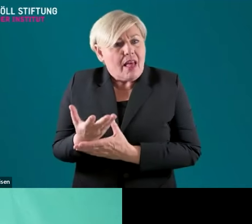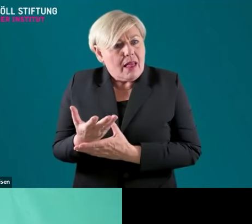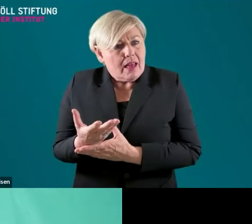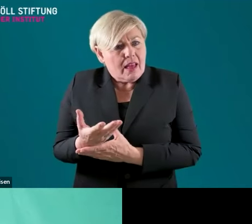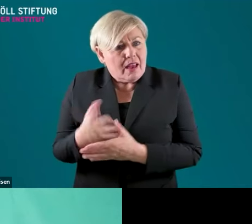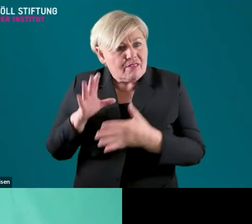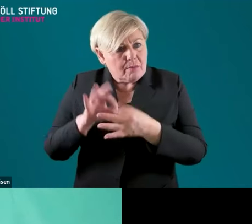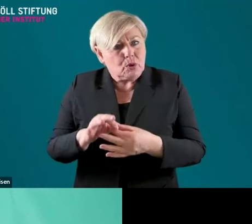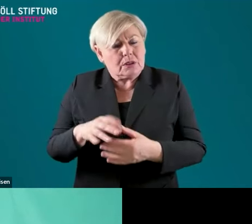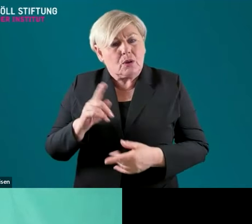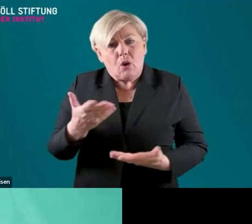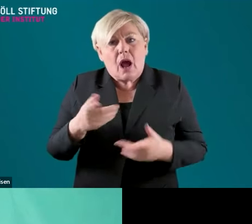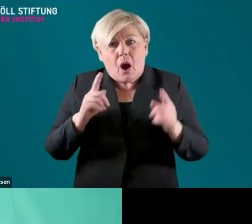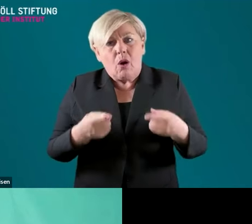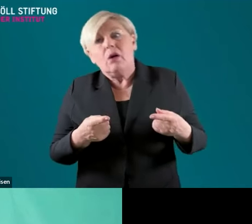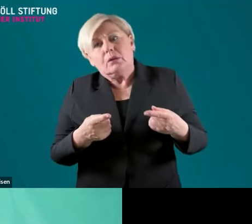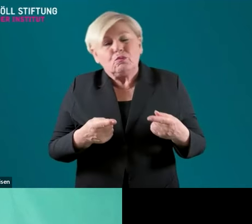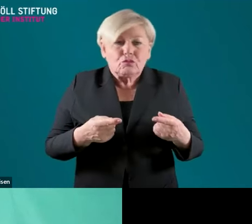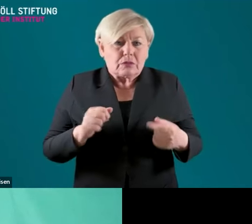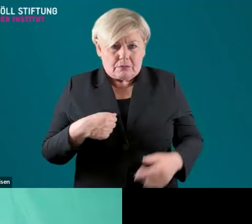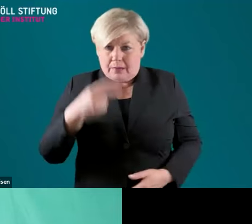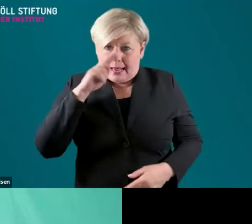Bzw. Ob die ... Ja, ich glaube, so lese ich das jetzt mal gerade.